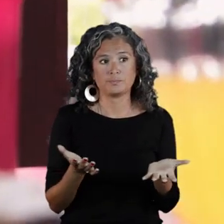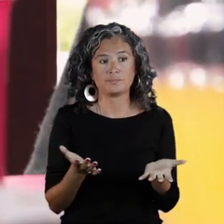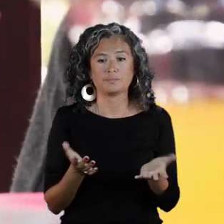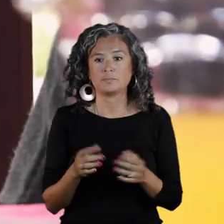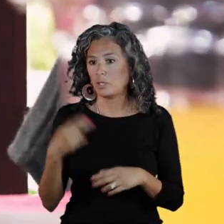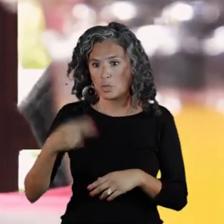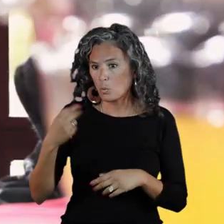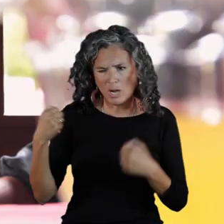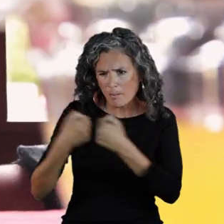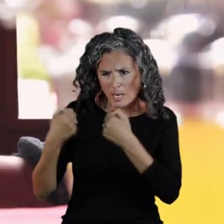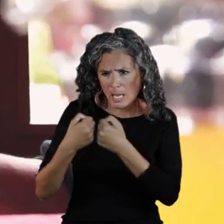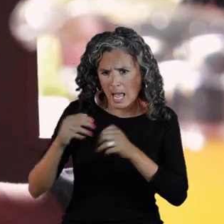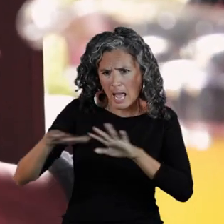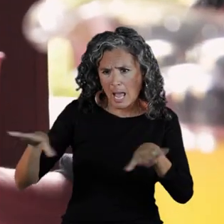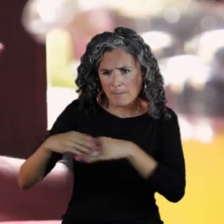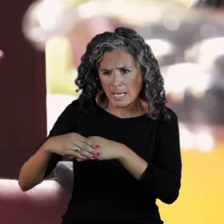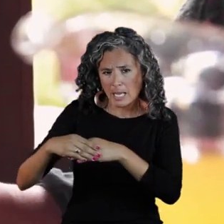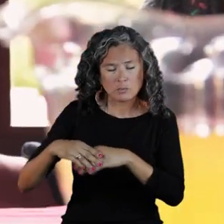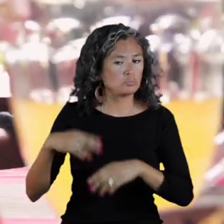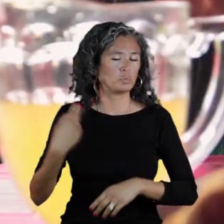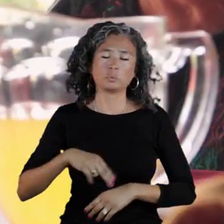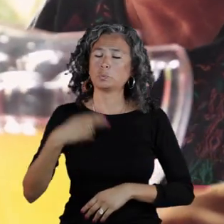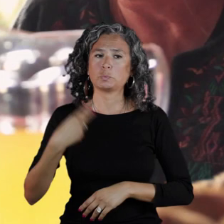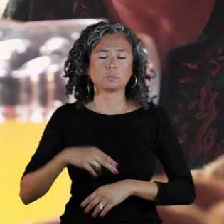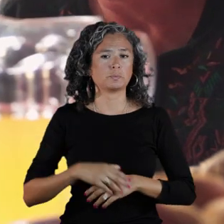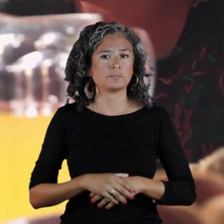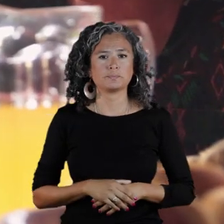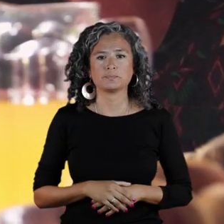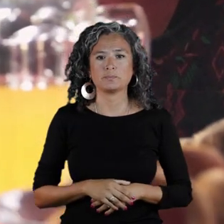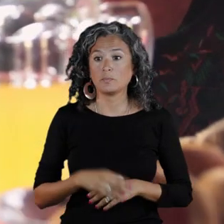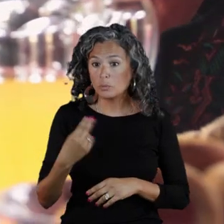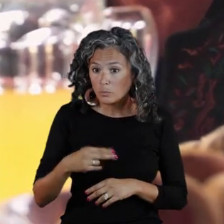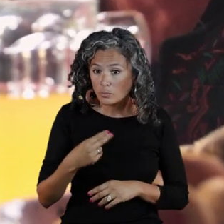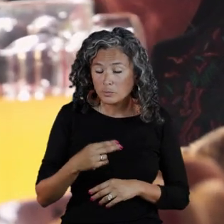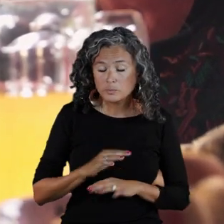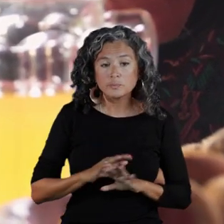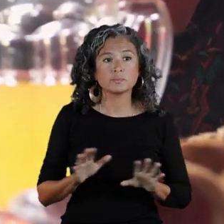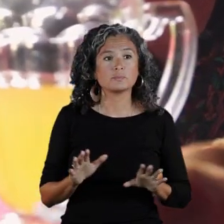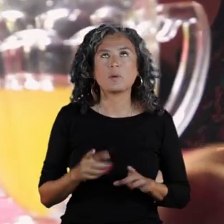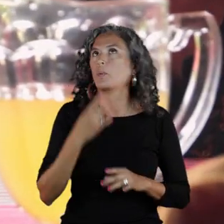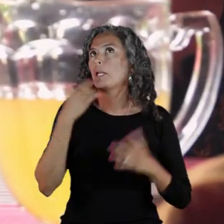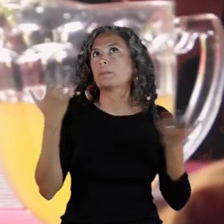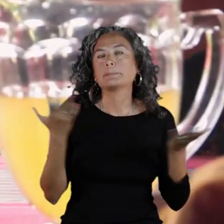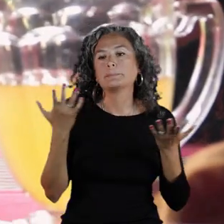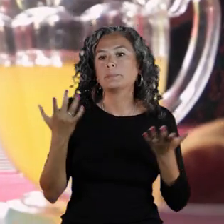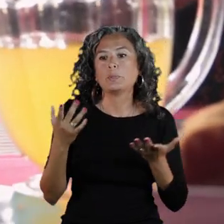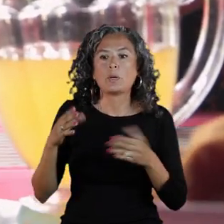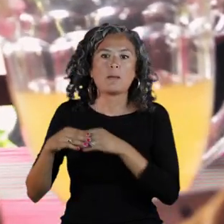¿Si una dice que quiere ese vestido y tú lo quieres también, como se resuelve eso? Le presto el vestido